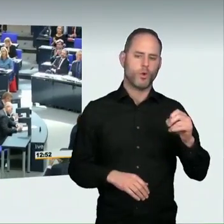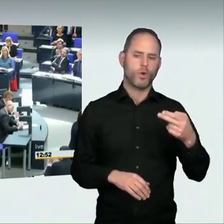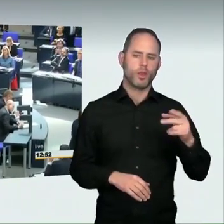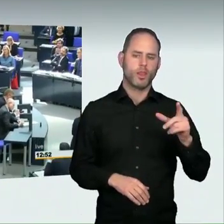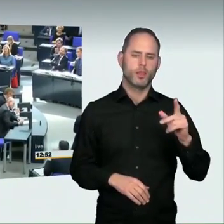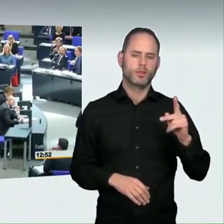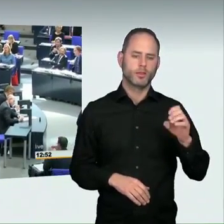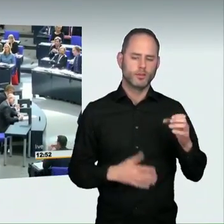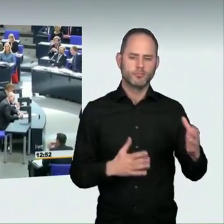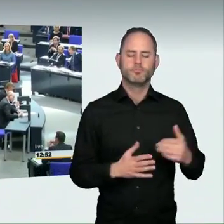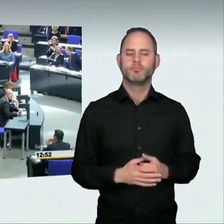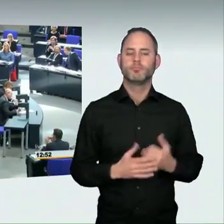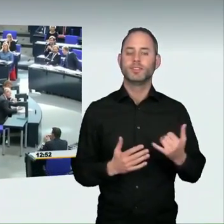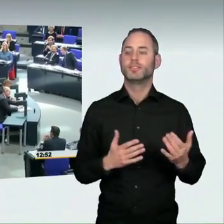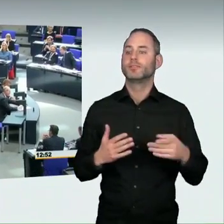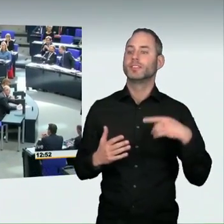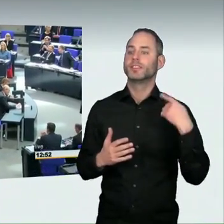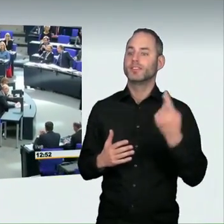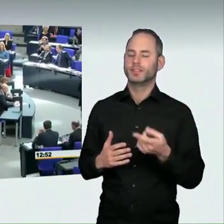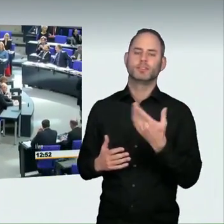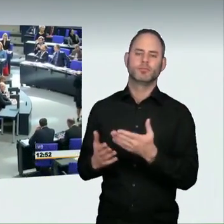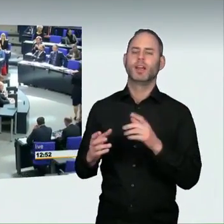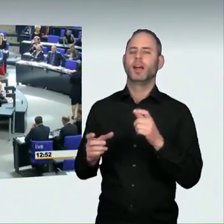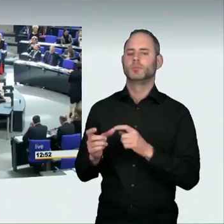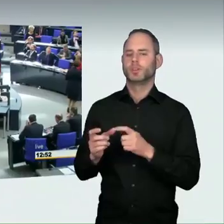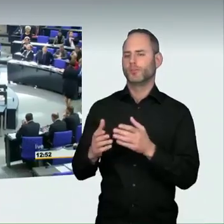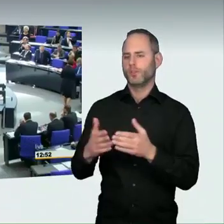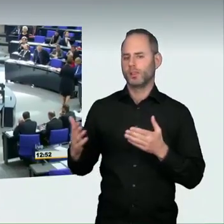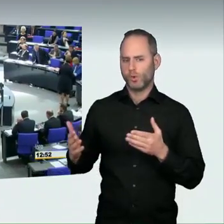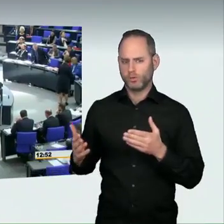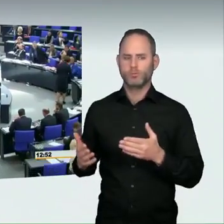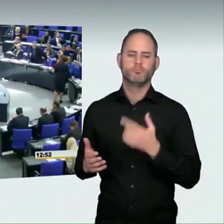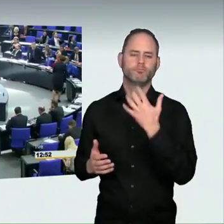(Sprecherwechsel): Frau Präsidentin! Liebe Kolleginnen und Kollegen! Sehr geehrte Zuhörerinnen und Zuhörer auf den Tribünen!